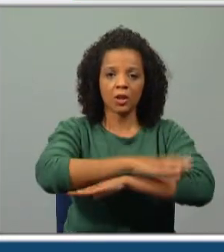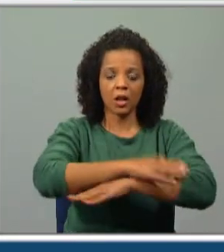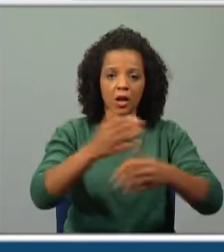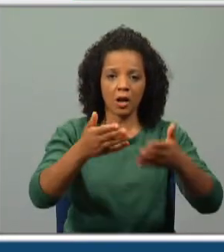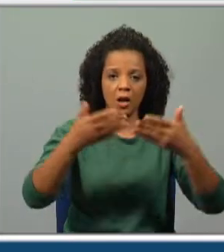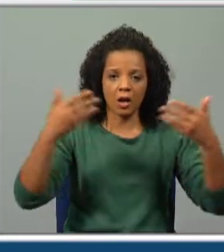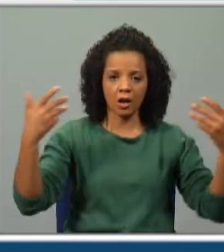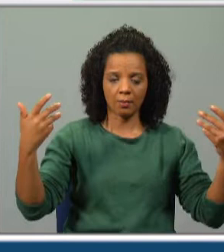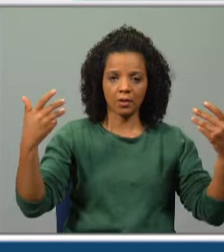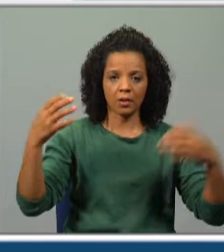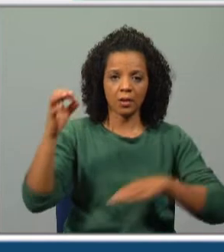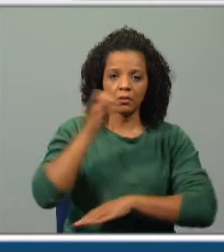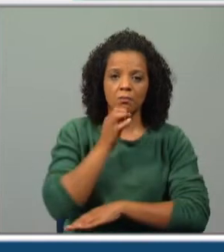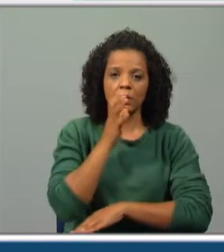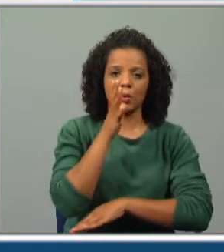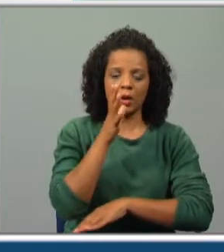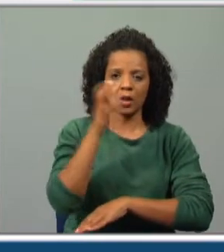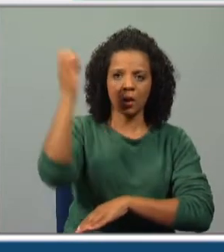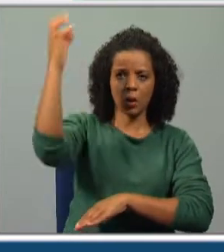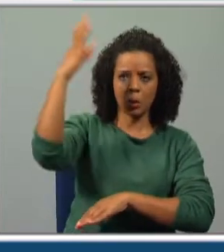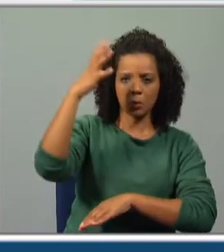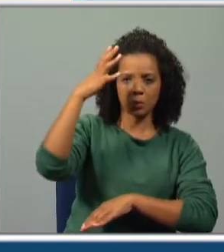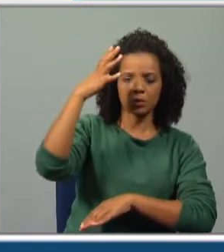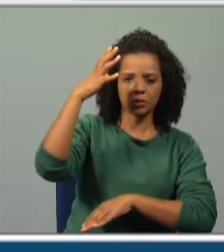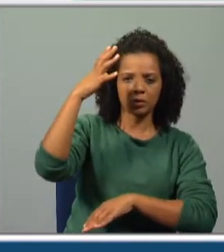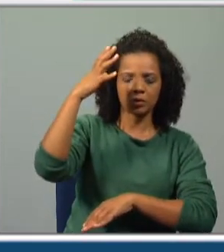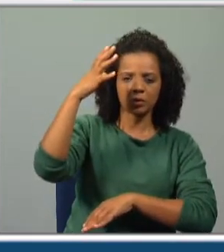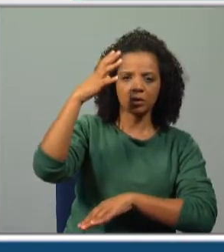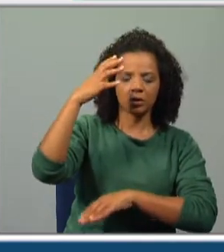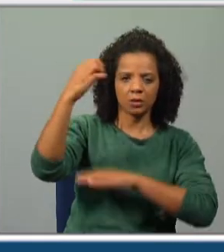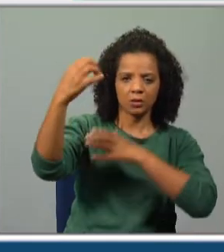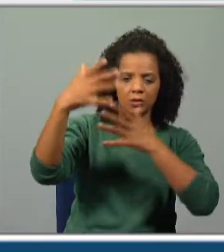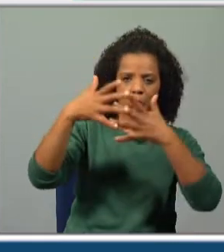luz da madrugada já a Clara e a rósea entrando pelos gregamentos de Ferro 黎明之光已經克拉拉和玫瑰通過鐵塊進入